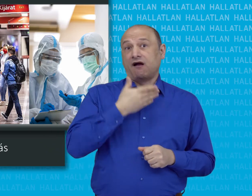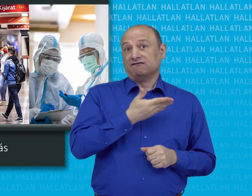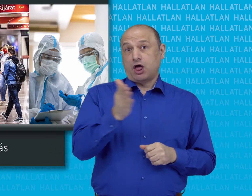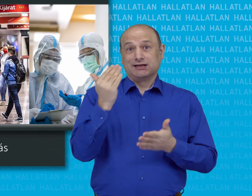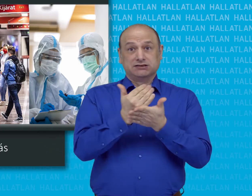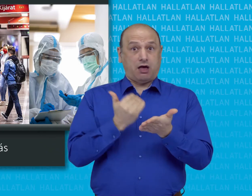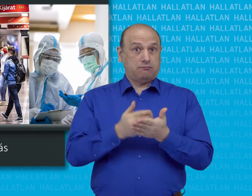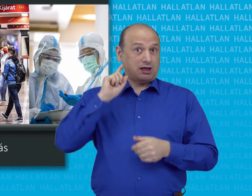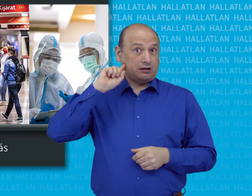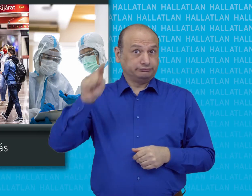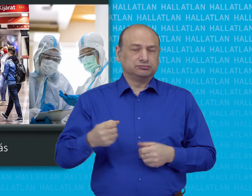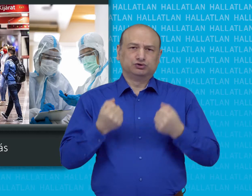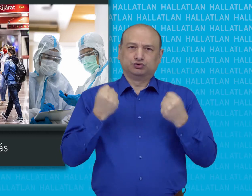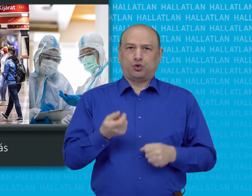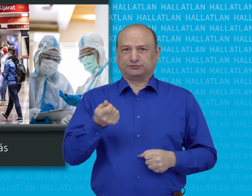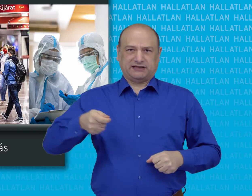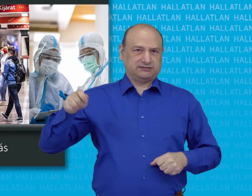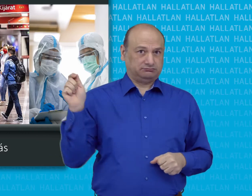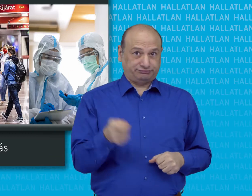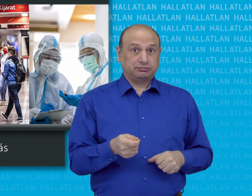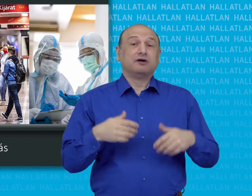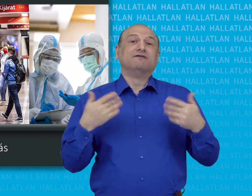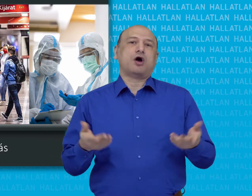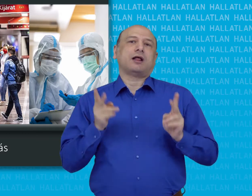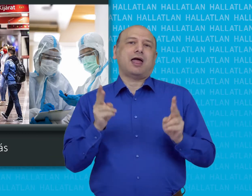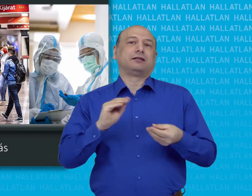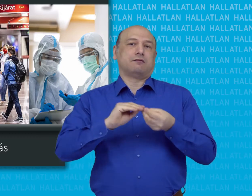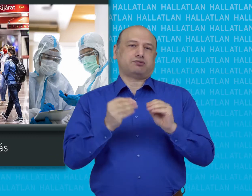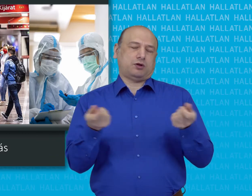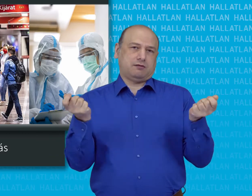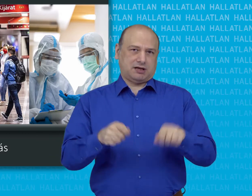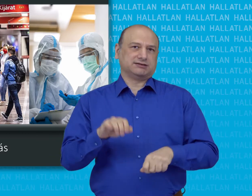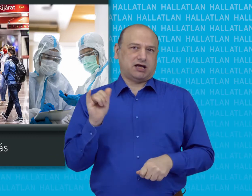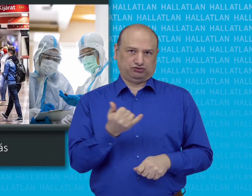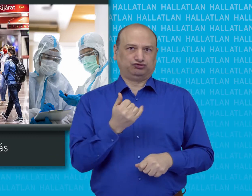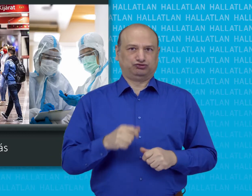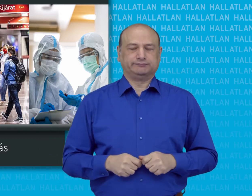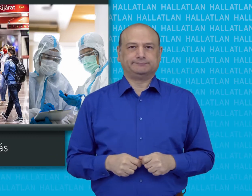A szabályszegőket súlyos bírságokkal sújtják, és a boltot be is zárhatják.